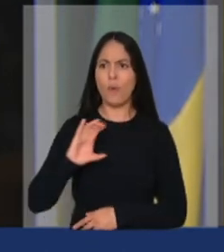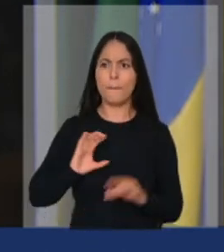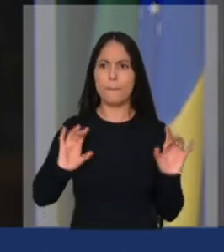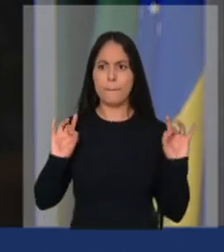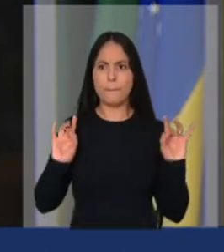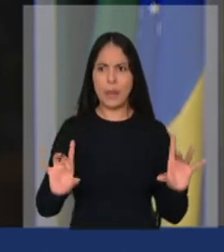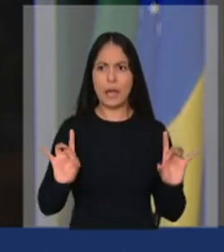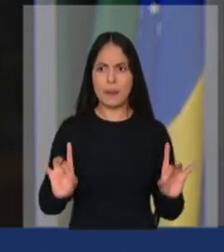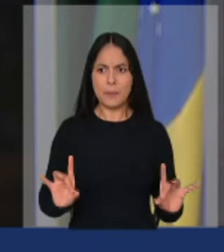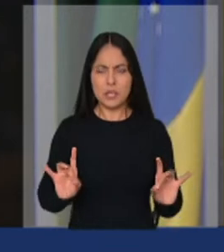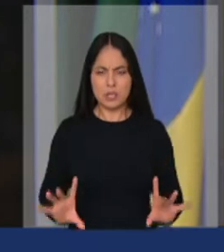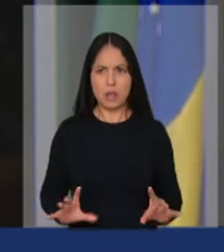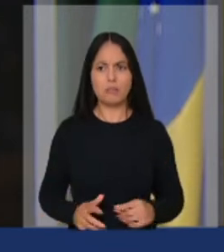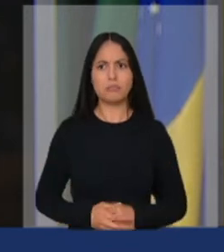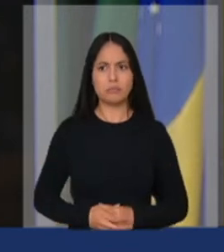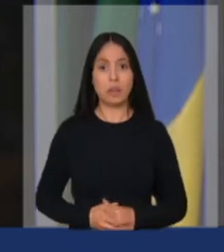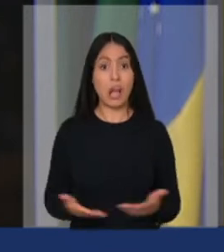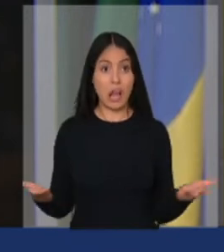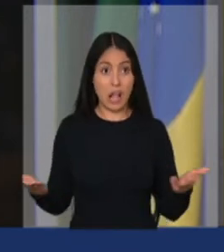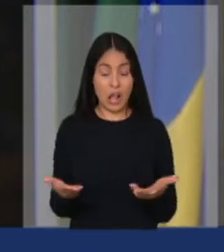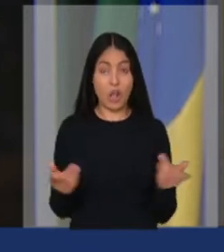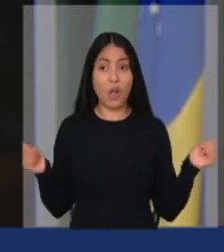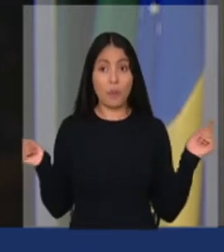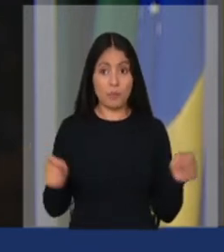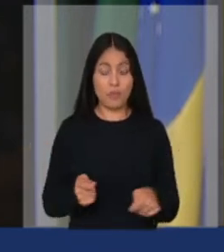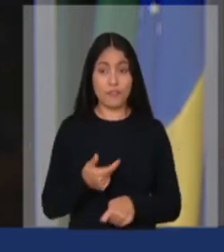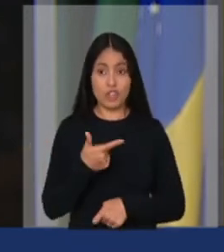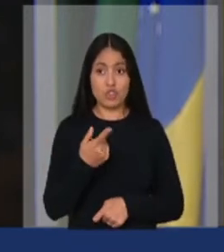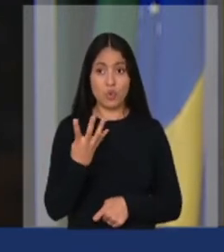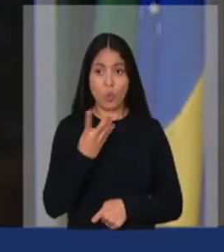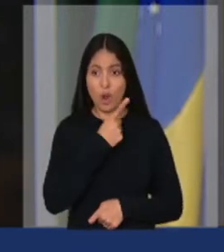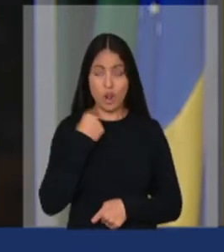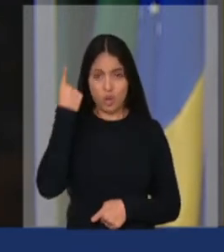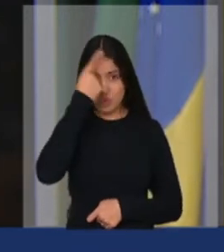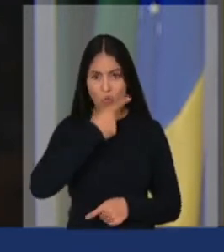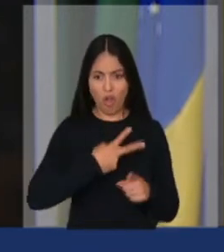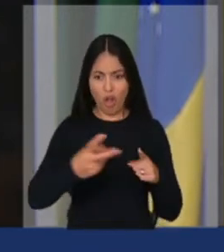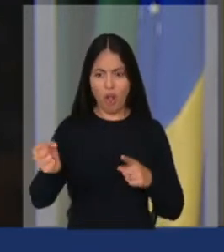QUERER APRIMORAR A DEMOCRACIA E SEGURANÇA? QUANDO EU VEJO PESSOAS CRAORZ É SEGURANÇA